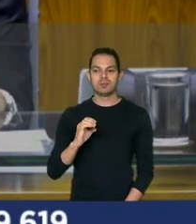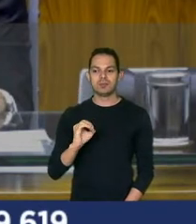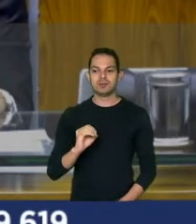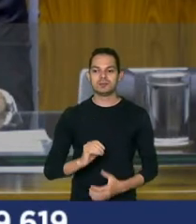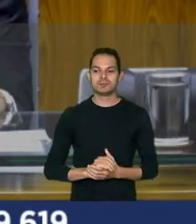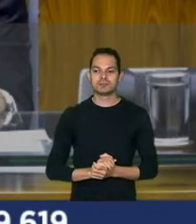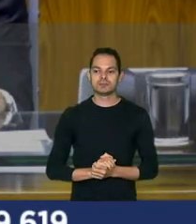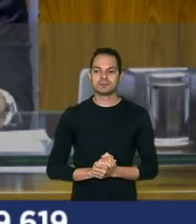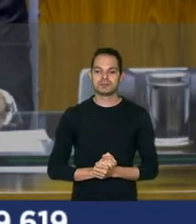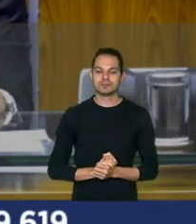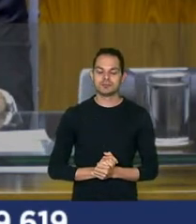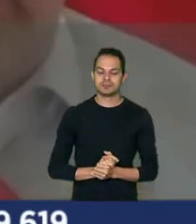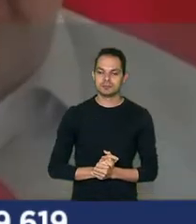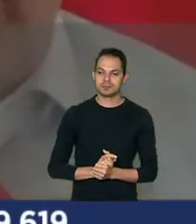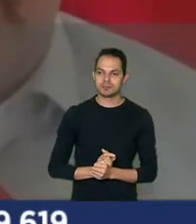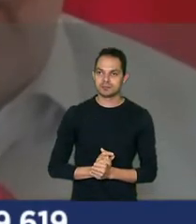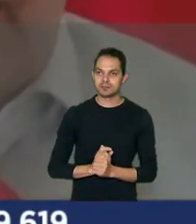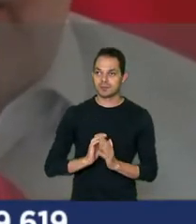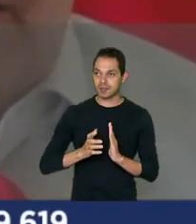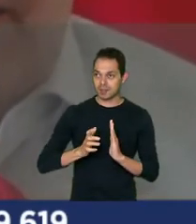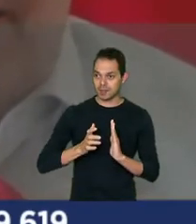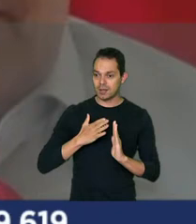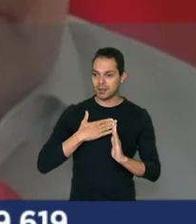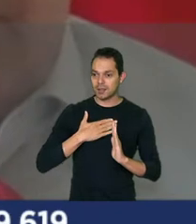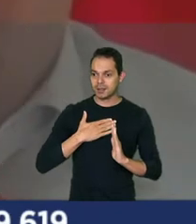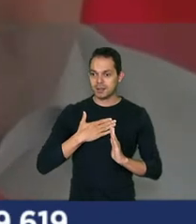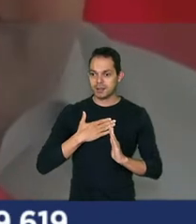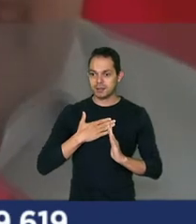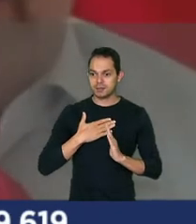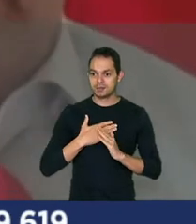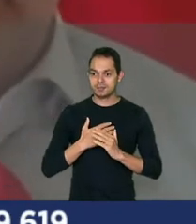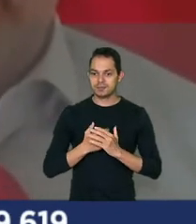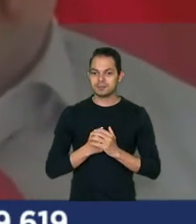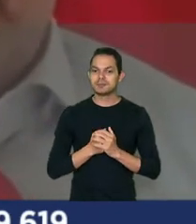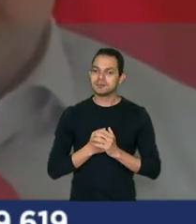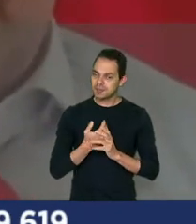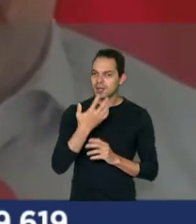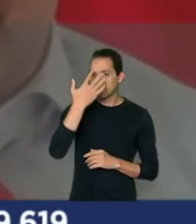DEPUTADO POMPEO. [DEPUTADO]: